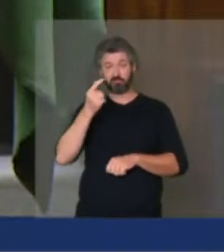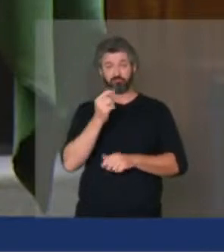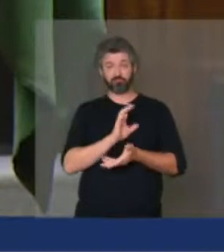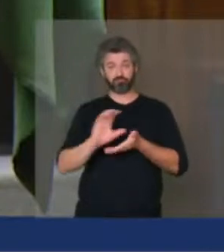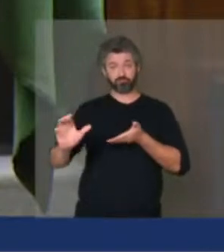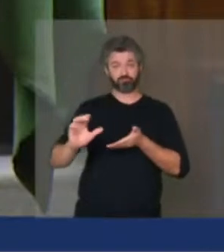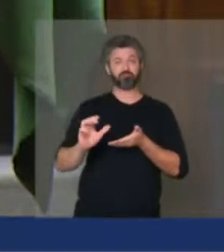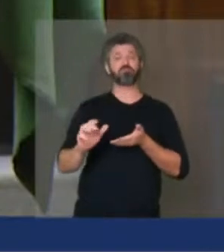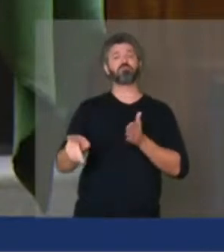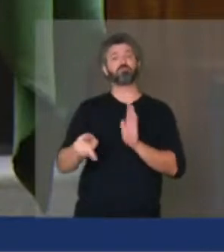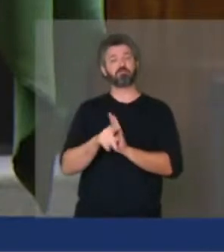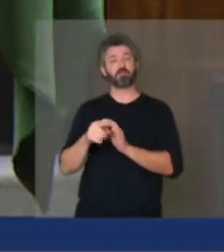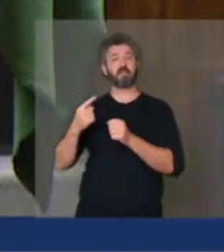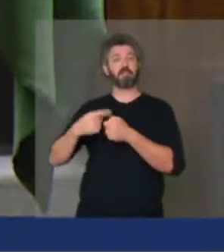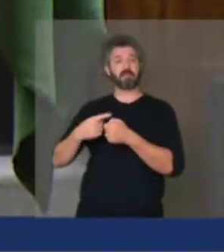REPRESENTARÃO... UM ACRÀSCIMO DE POR VOLTA DE 5